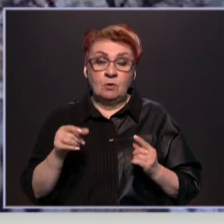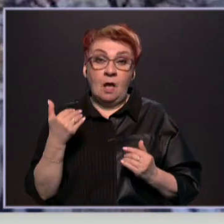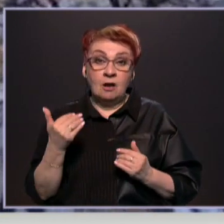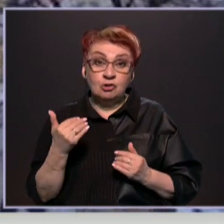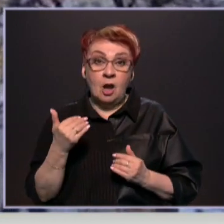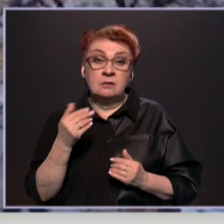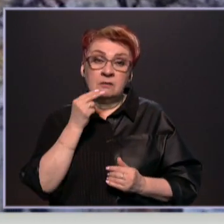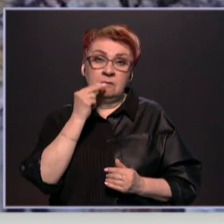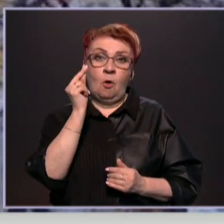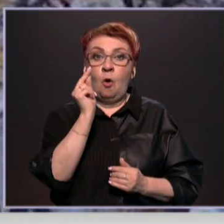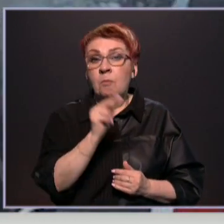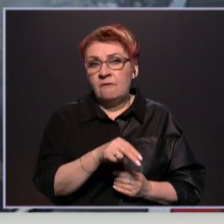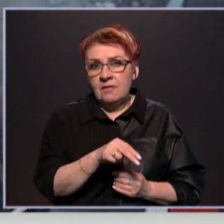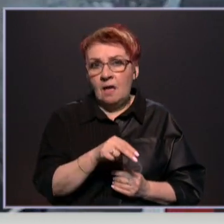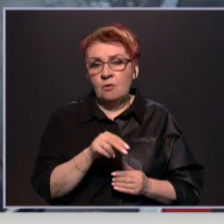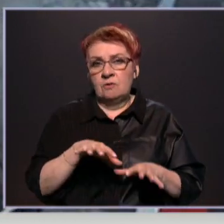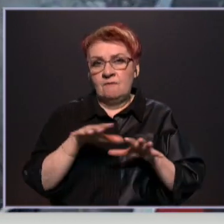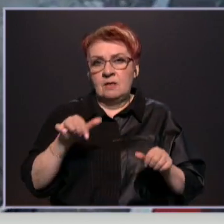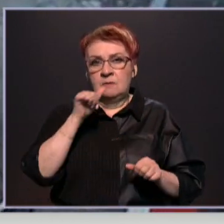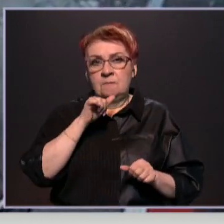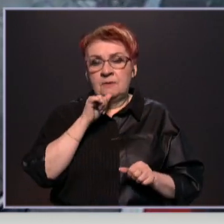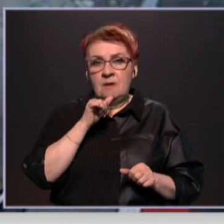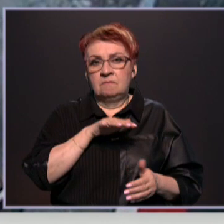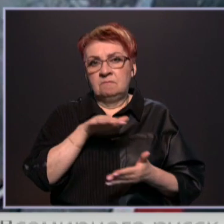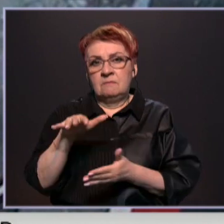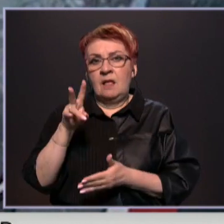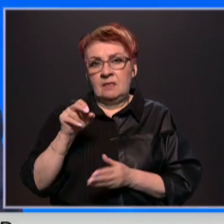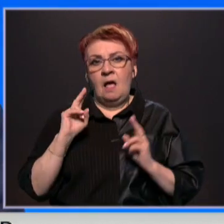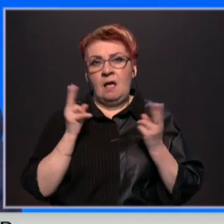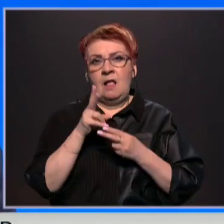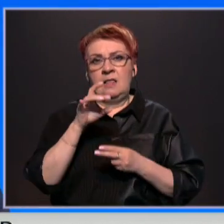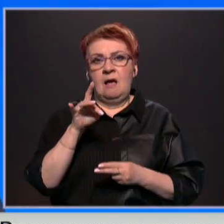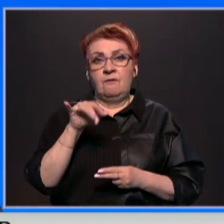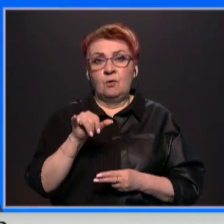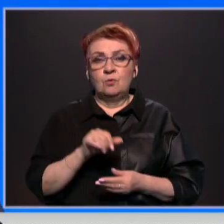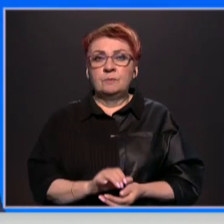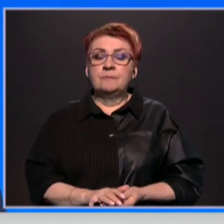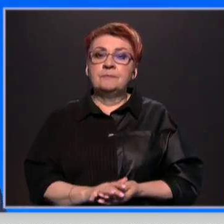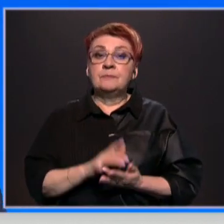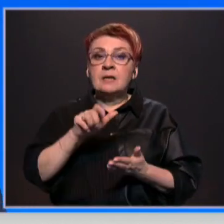разрушение памятника архитектуры власти пытаются переложить на лавру голова синодального отдела